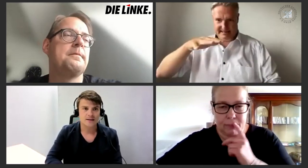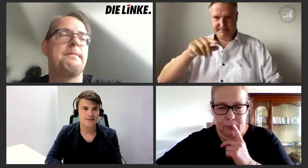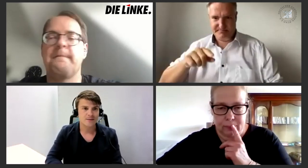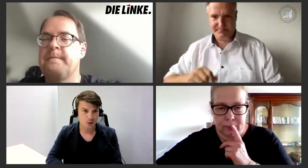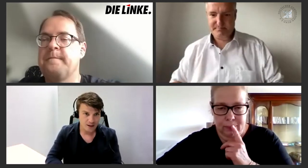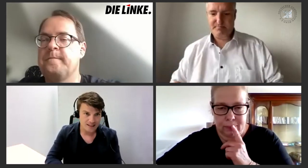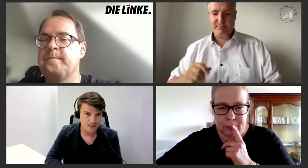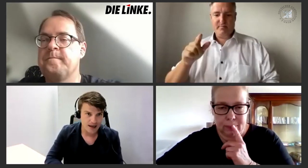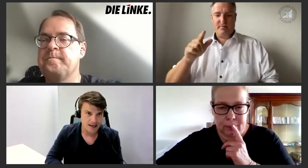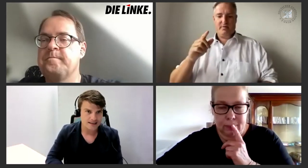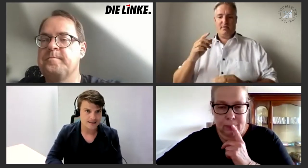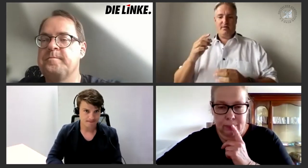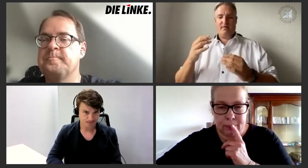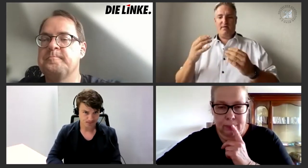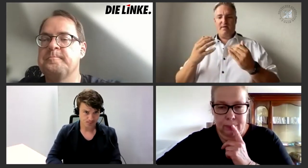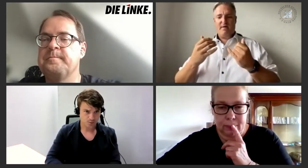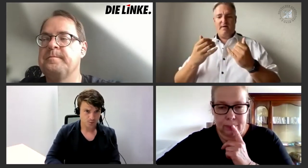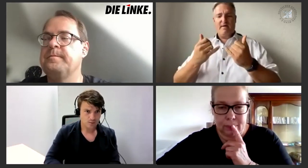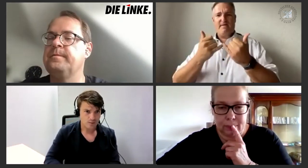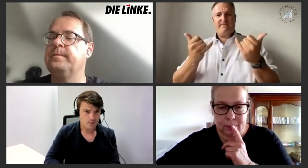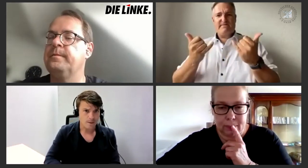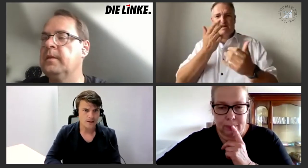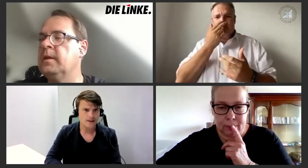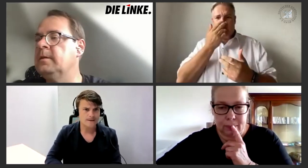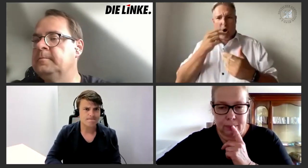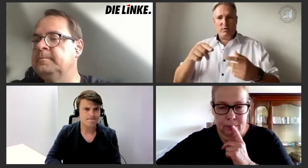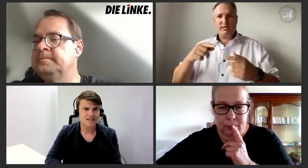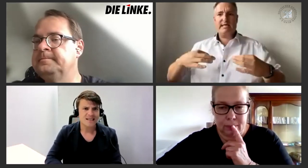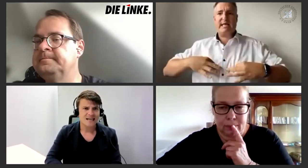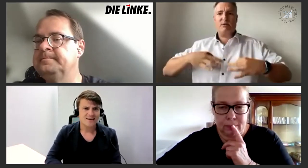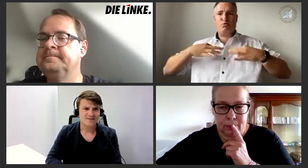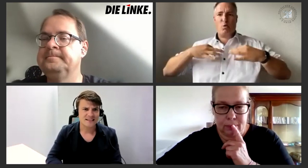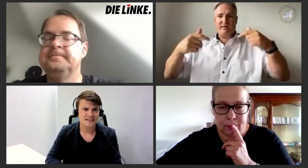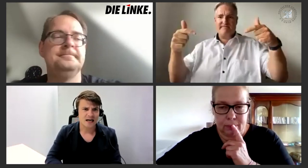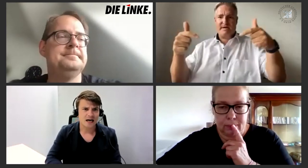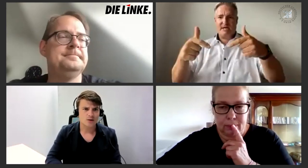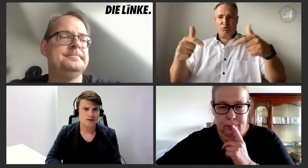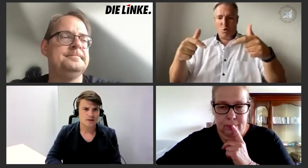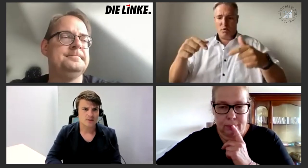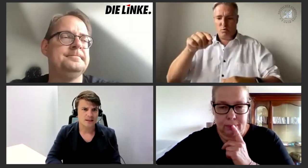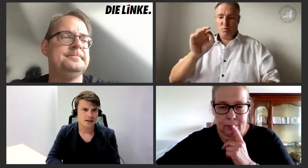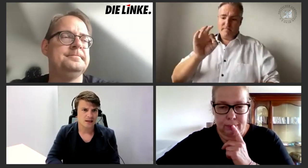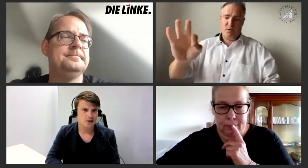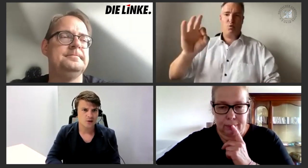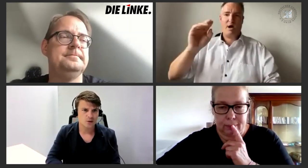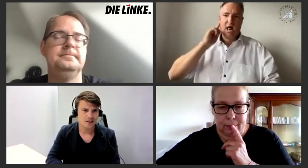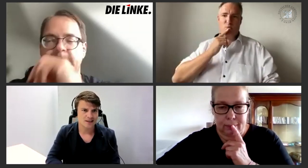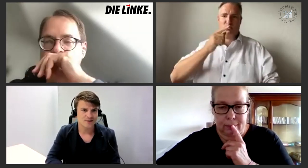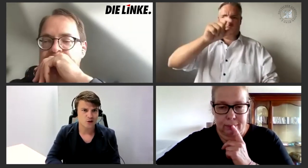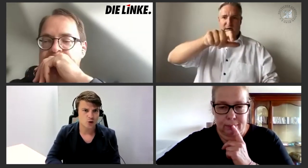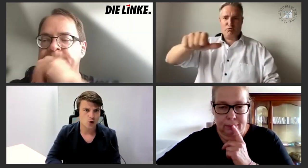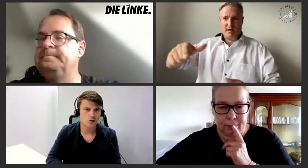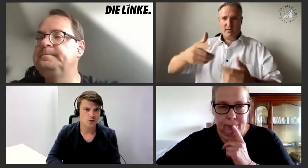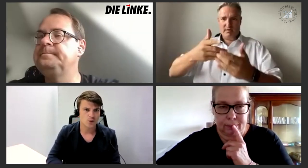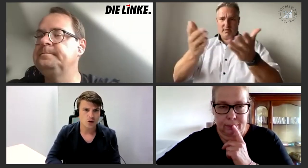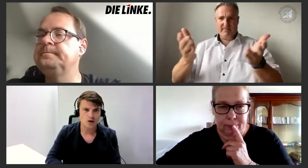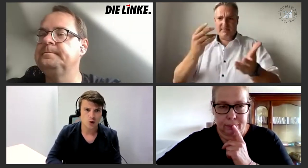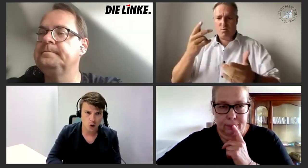Die erste Frage wäre jetzt im Gesundheitsbereich. Wie sieht es da aus mit der Gesundheitsversorgung